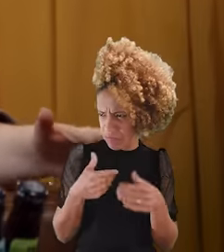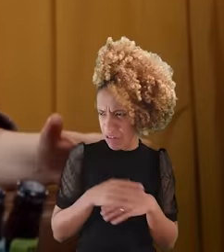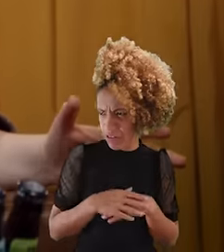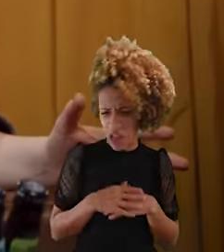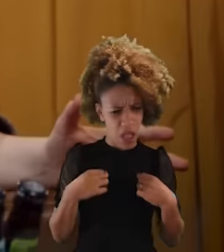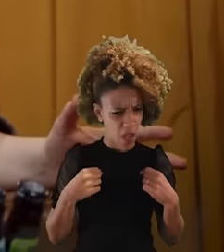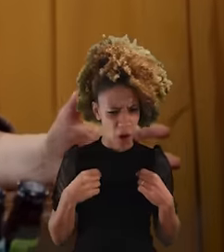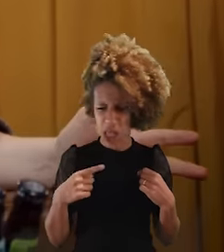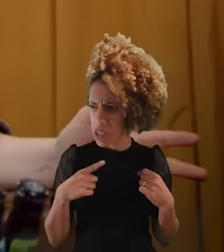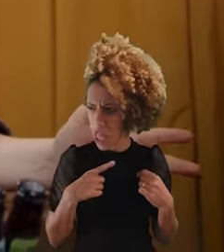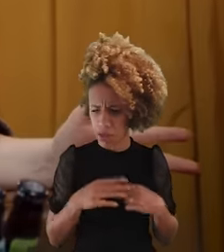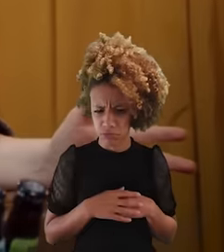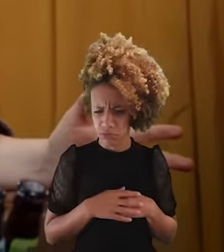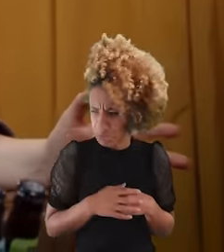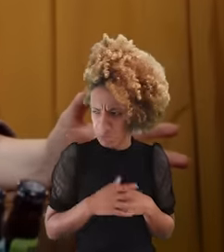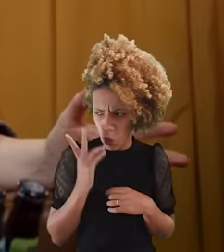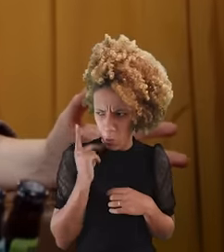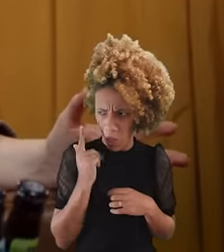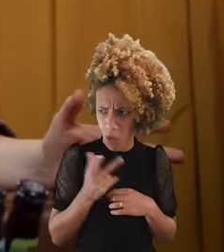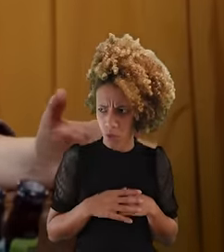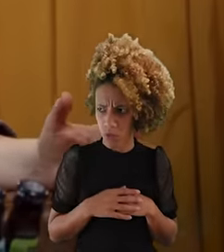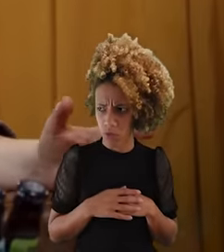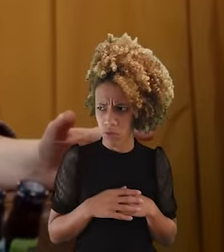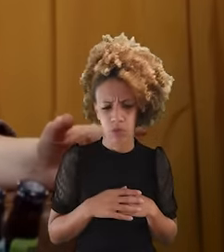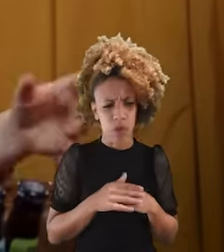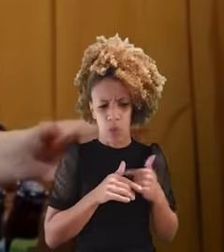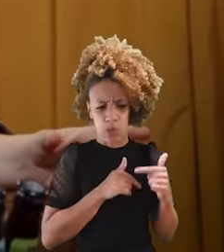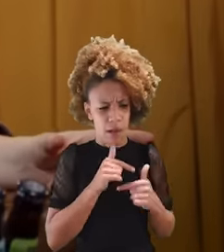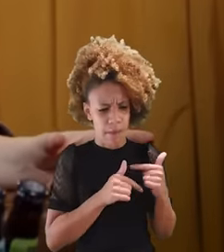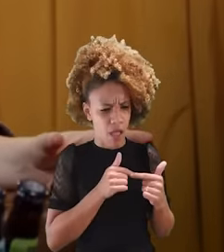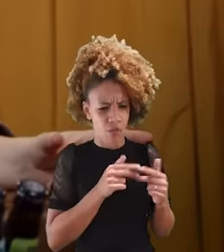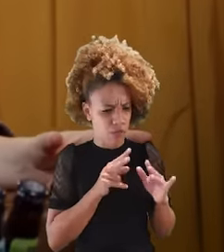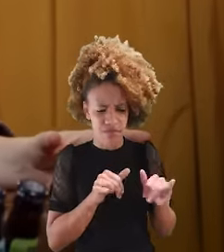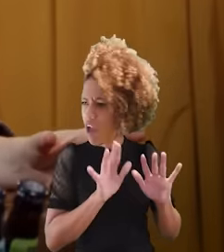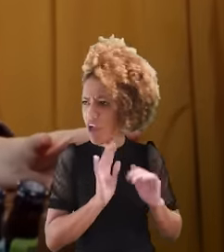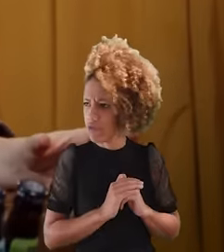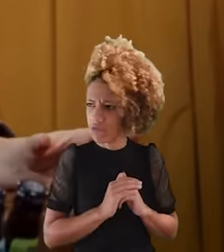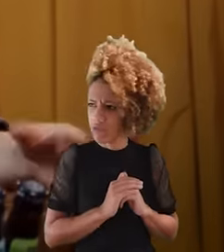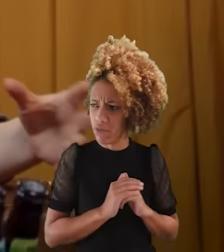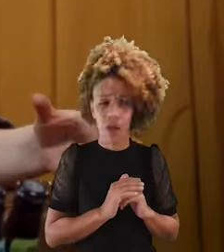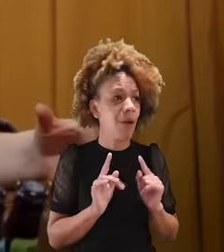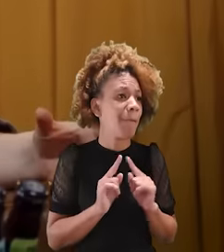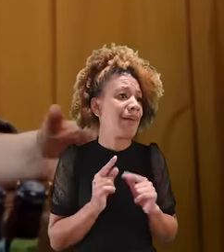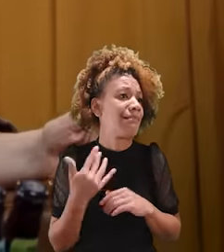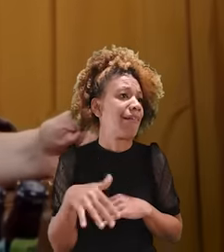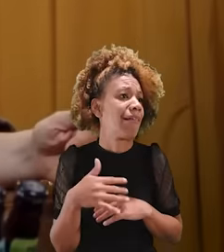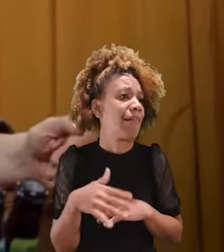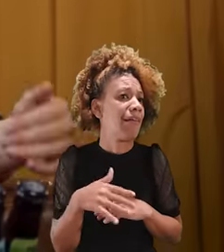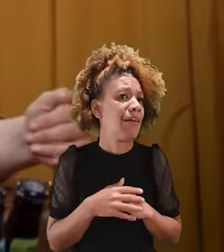roupa que que que você tá entendeu sai do trabalho e vai né Ah mas é muito caro muitas vezes tem dias